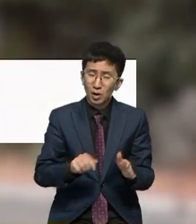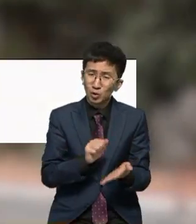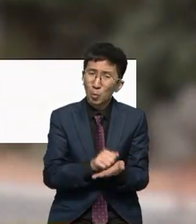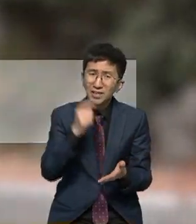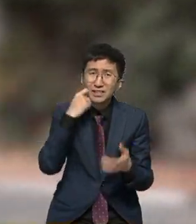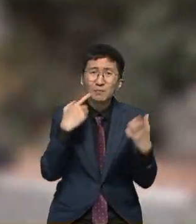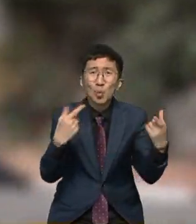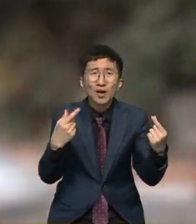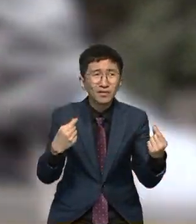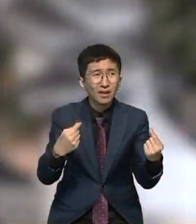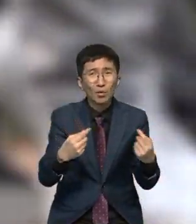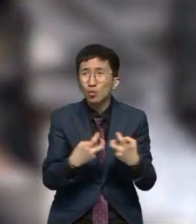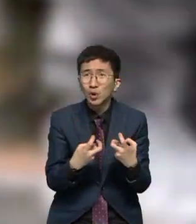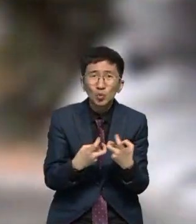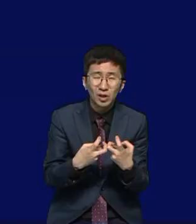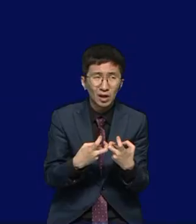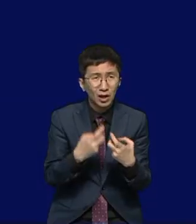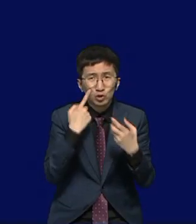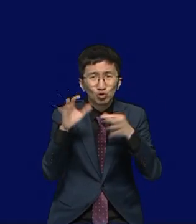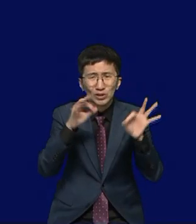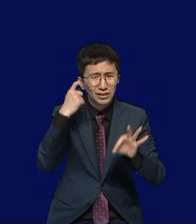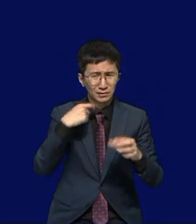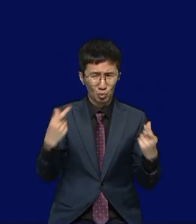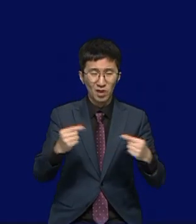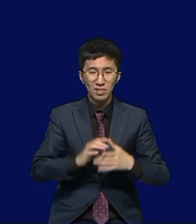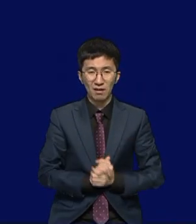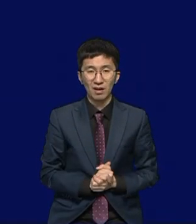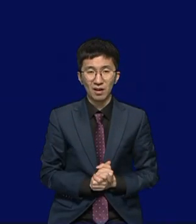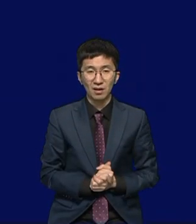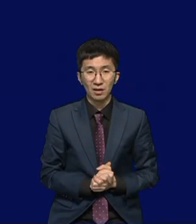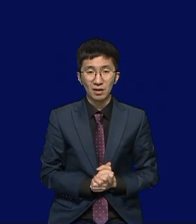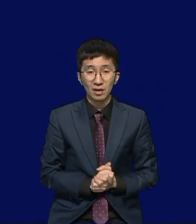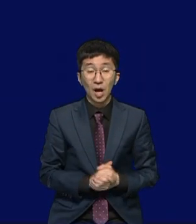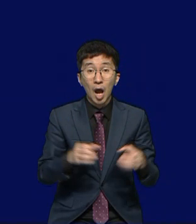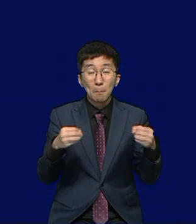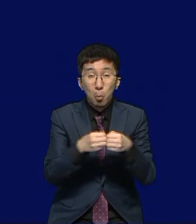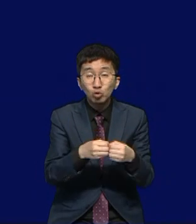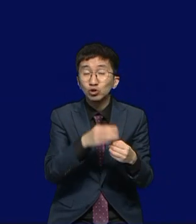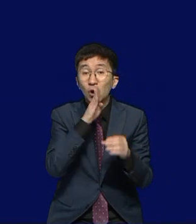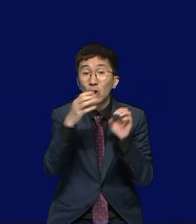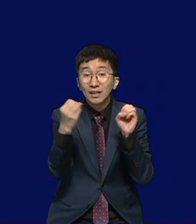(기자) 수능 도입 이후 문제 출제 오류로 복수 정답이나 정답 없음 처리가 된 것은